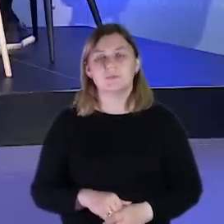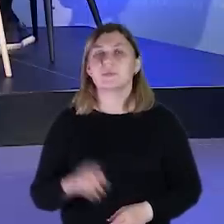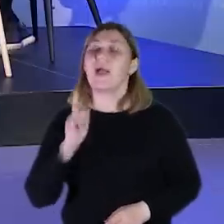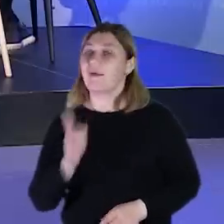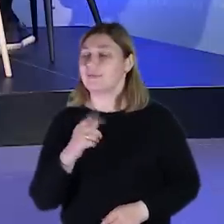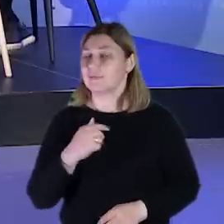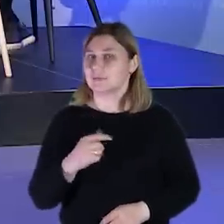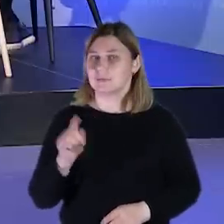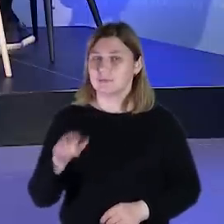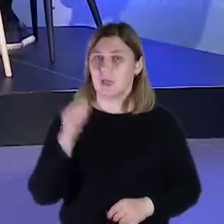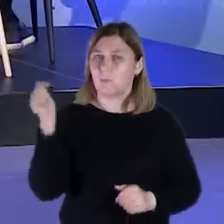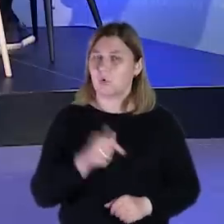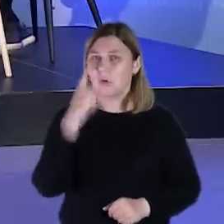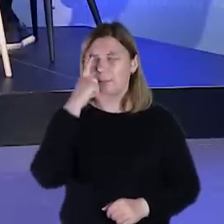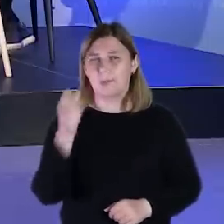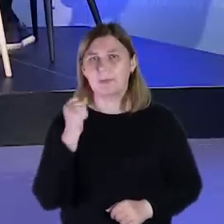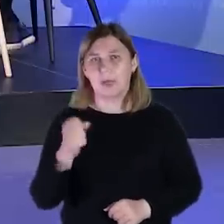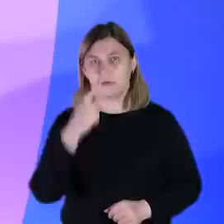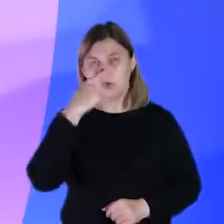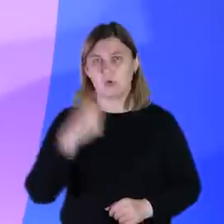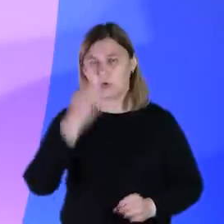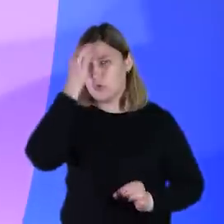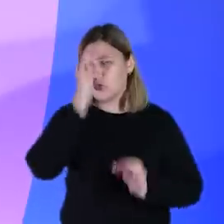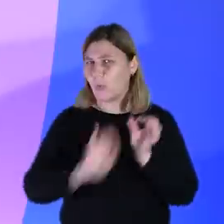Ale mówię , - musimy pamiętać o tym, że Rosjanie doskonale wiedzieli,